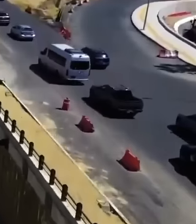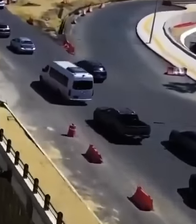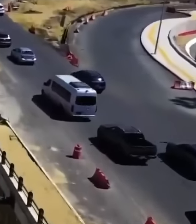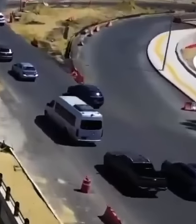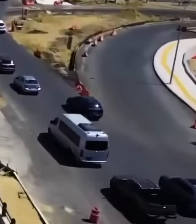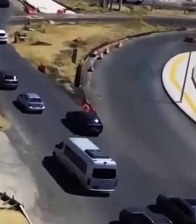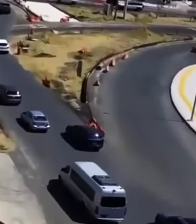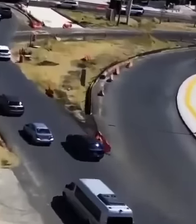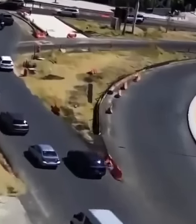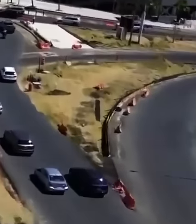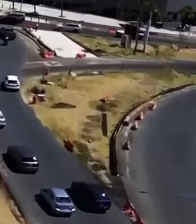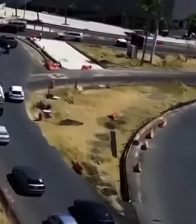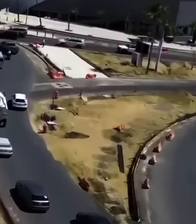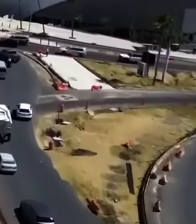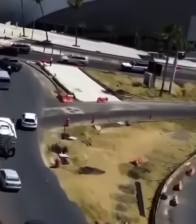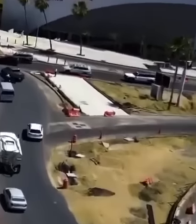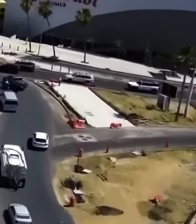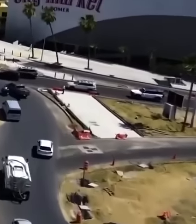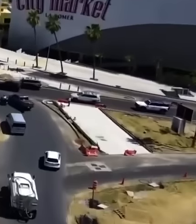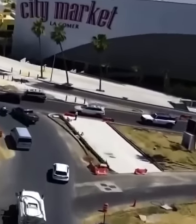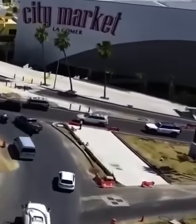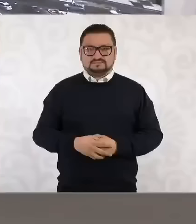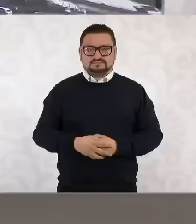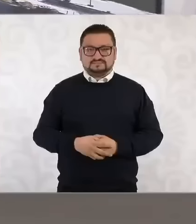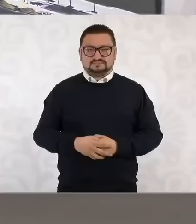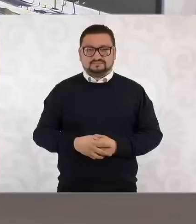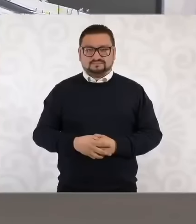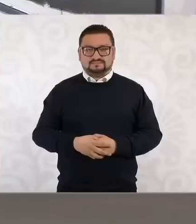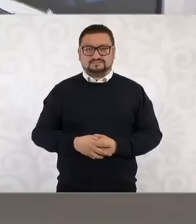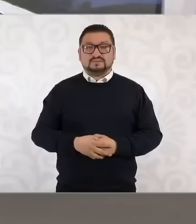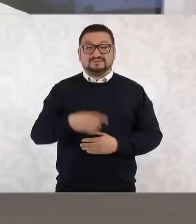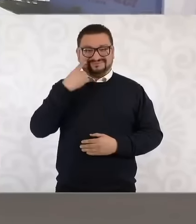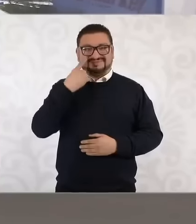circulación, calculamos a finales de este mes. Entonces, como ven, pues ya también